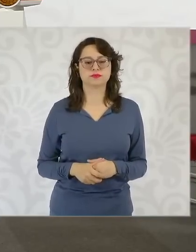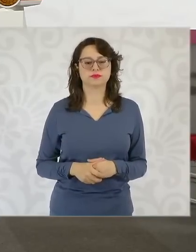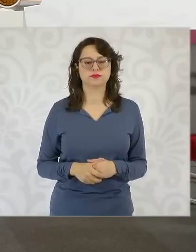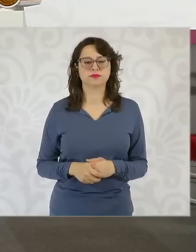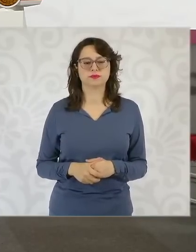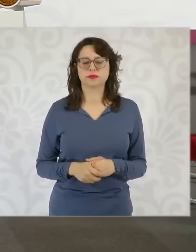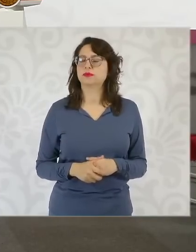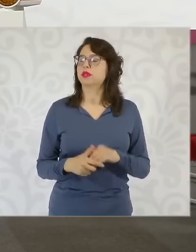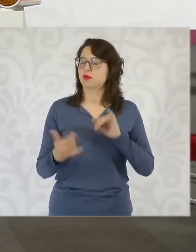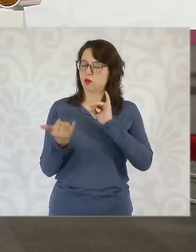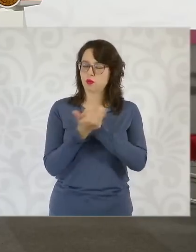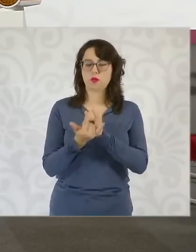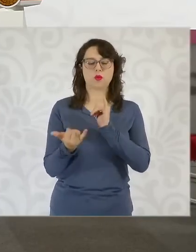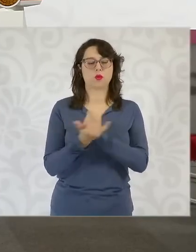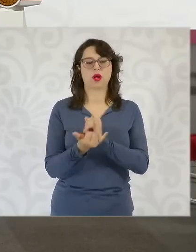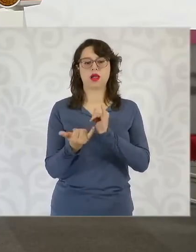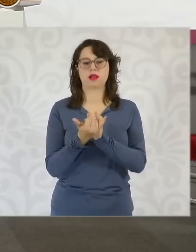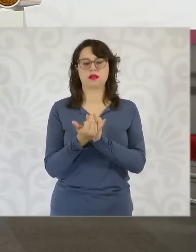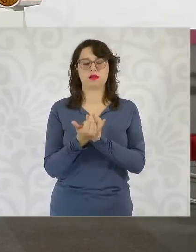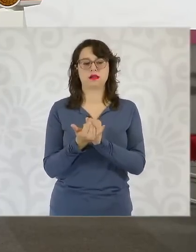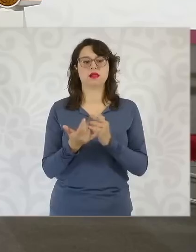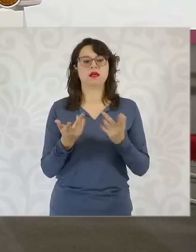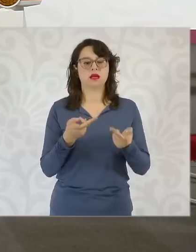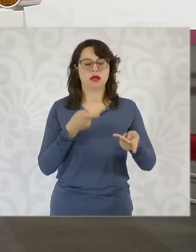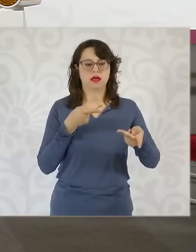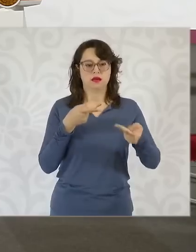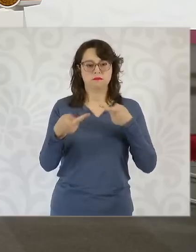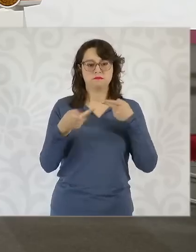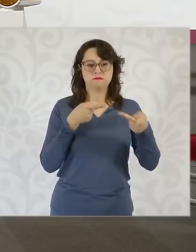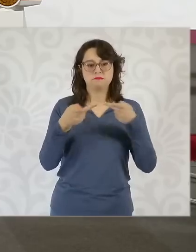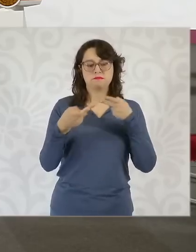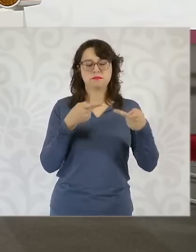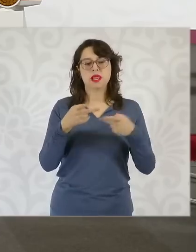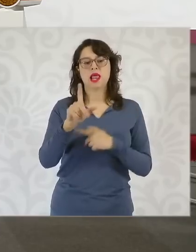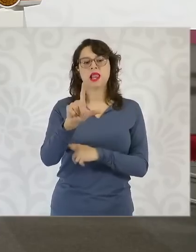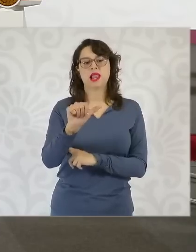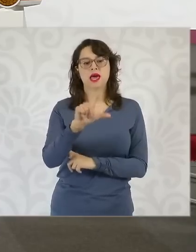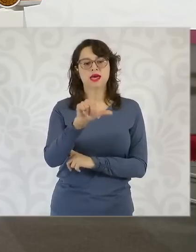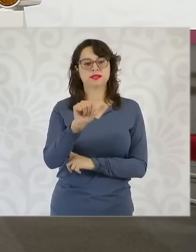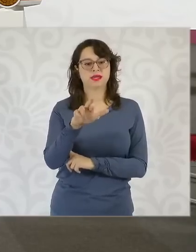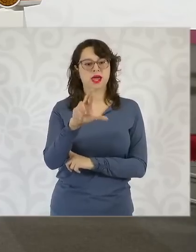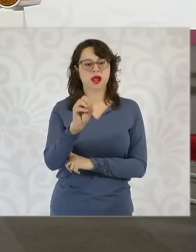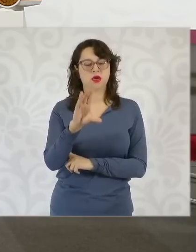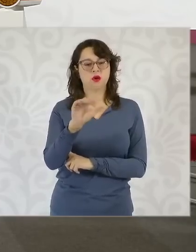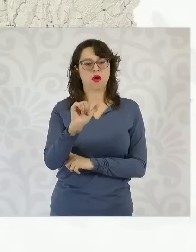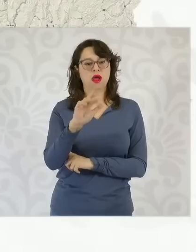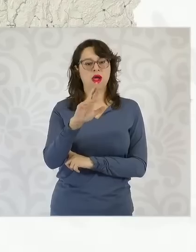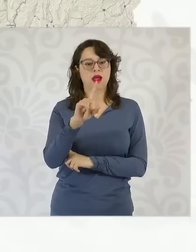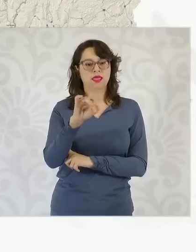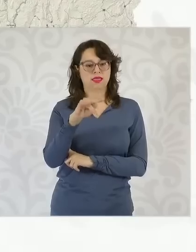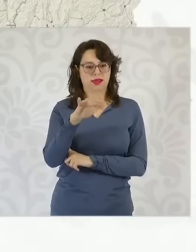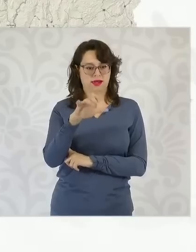esto también se suma al plan Lázaro Cárdenas porque son los estados donde está la cuenca